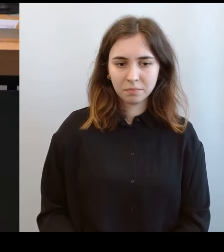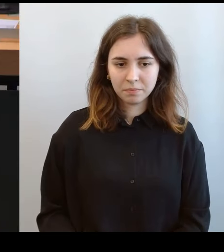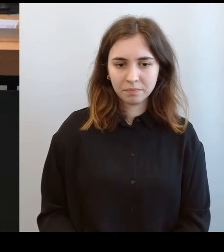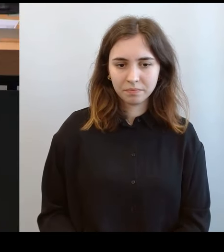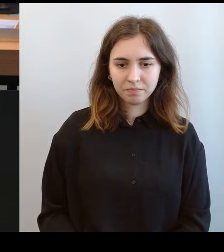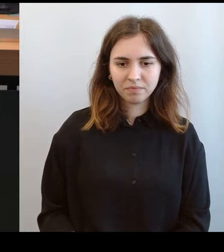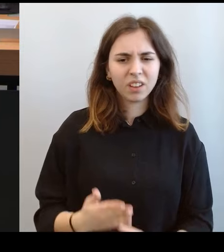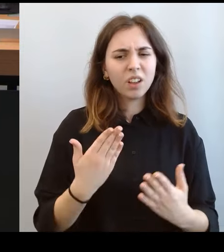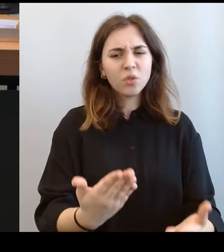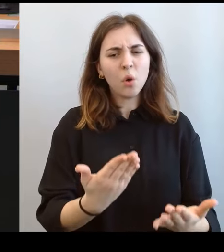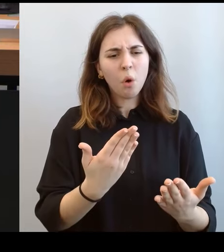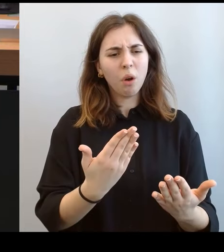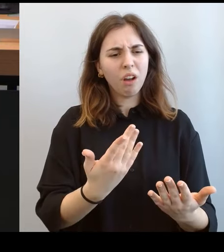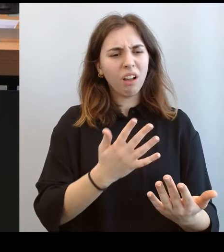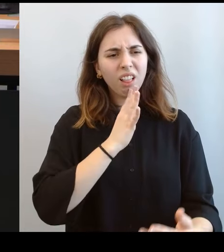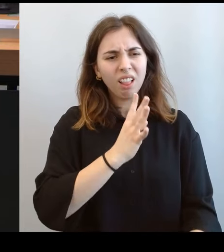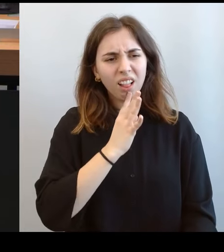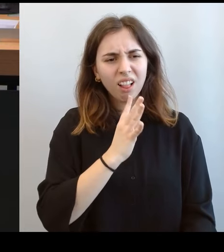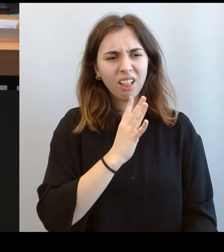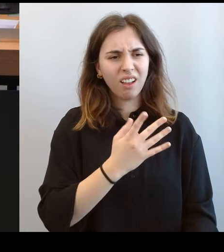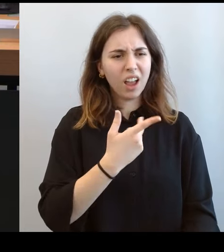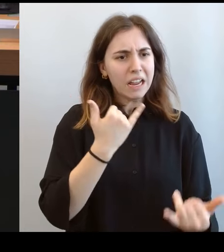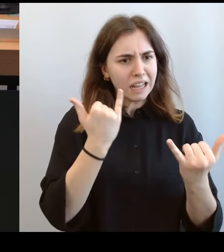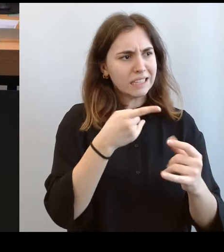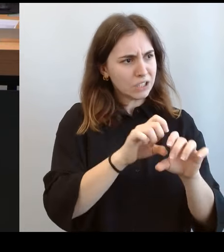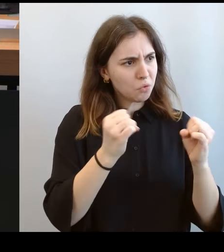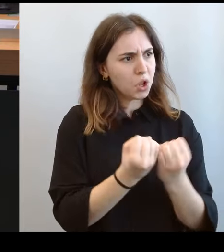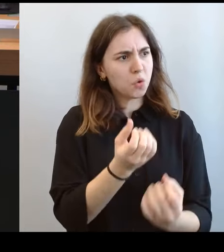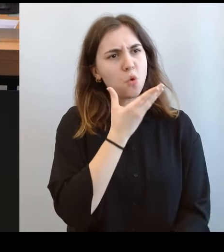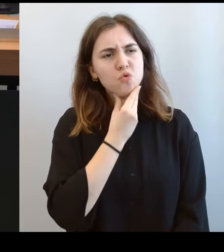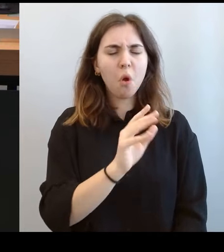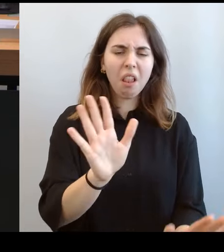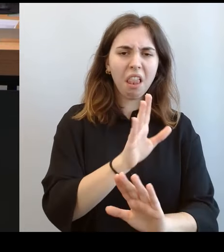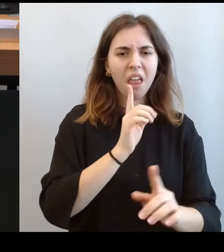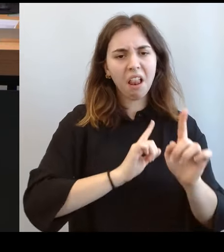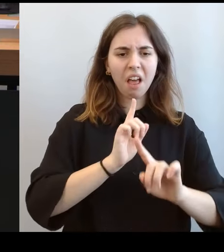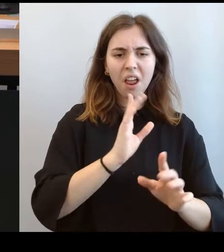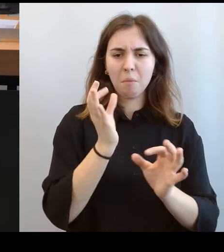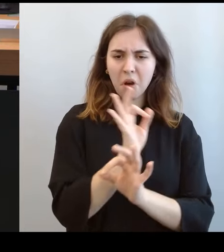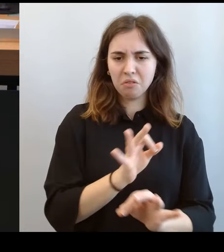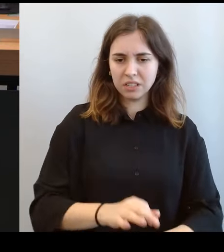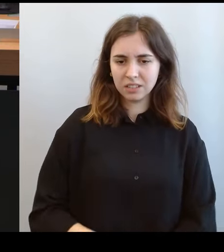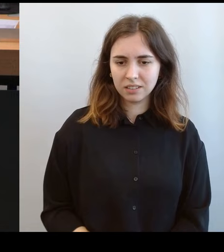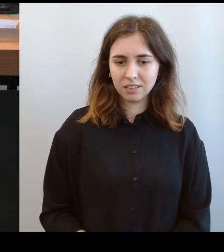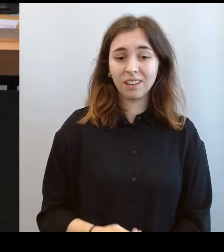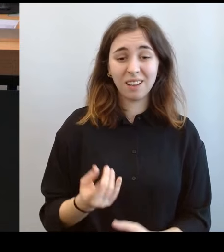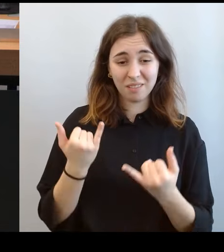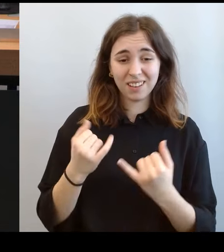sagen Es ist einfach skandalös, wenn private Stasiunternehmen wie Correctiv für private Unternehmen private